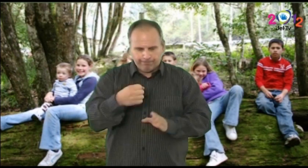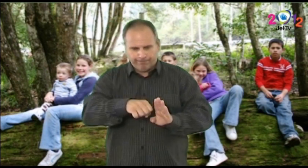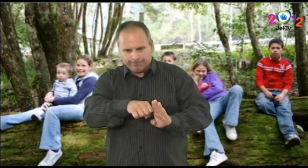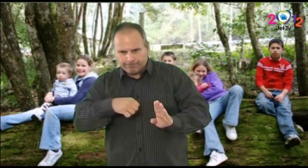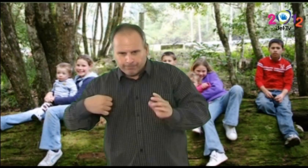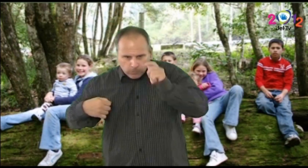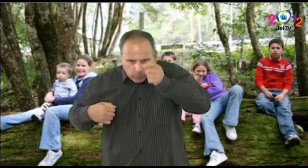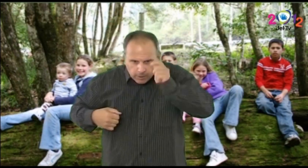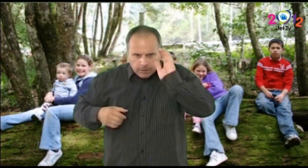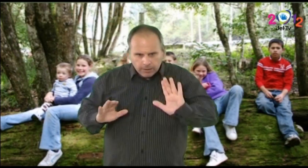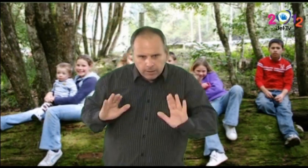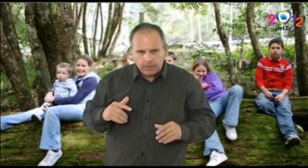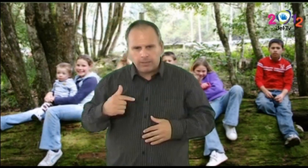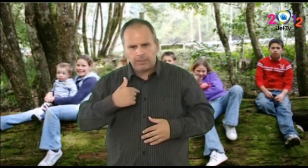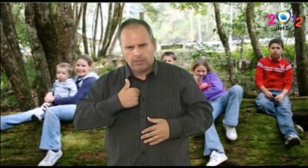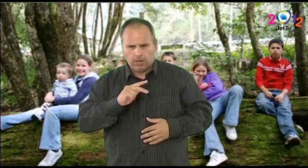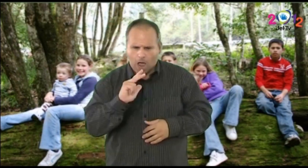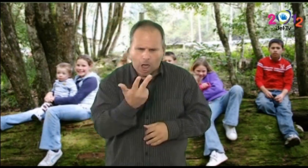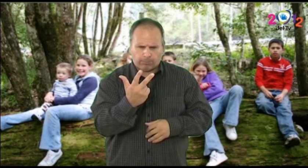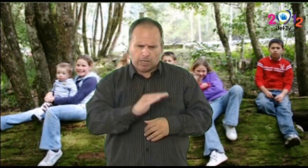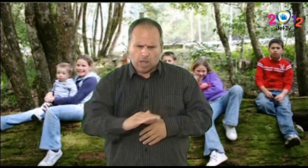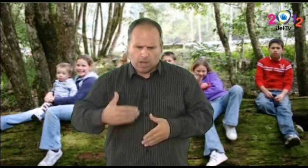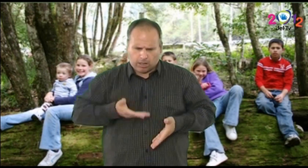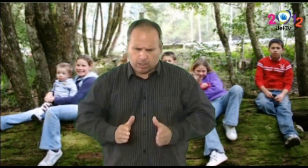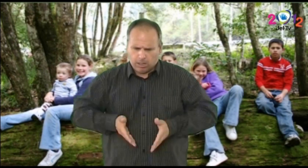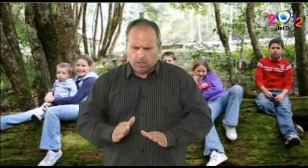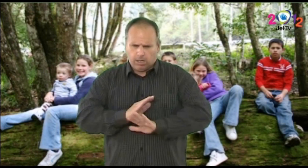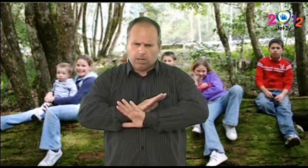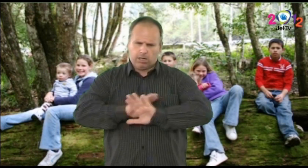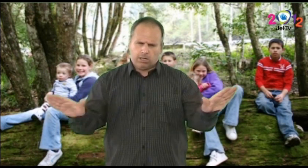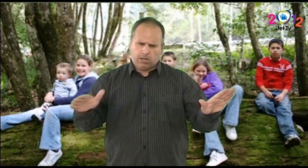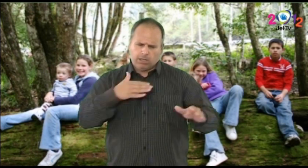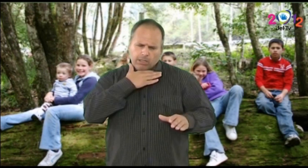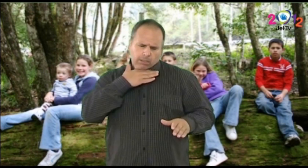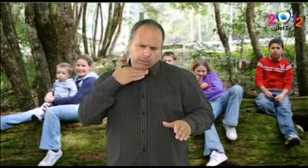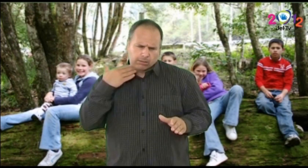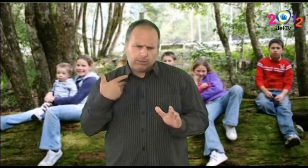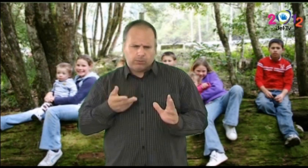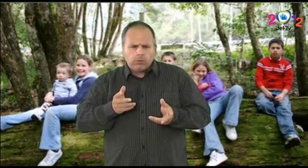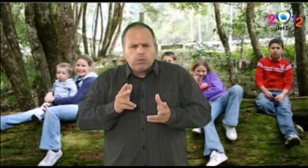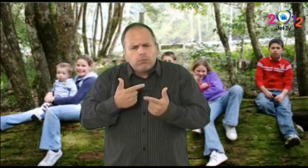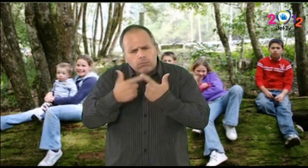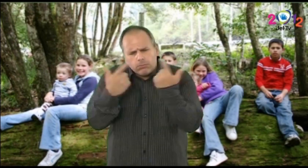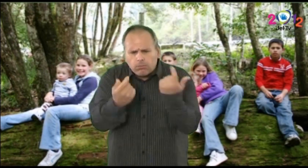Bekopogott, benyitott. - Jó napot kívánok! Három gyerek elég, nem akarok többet. Kérem adjon tanácsot!